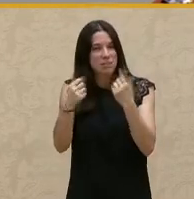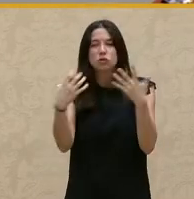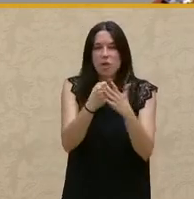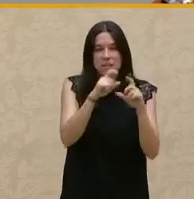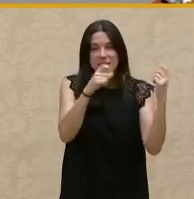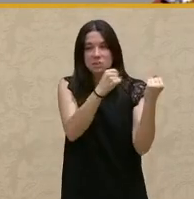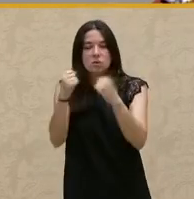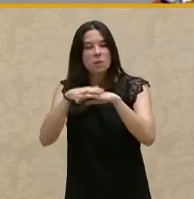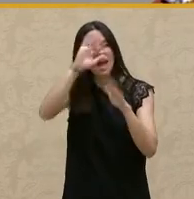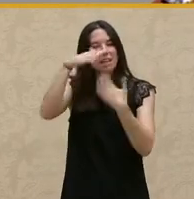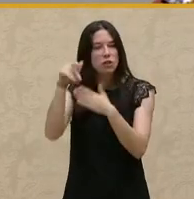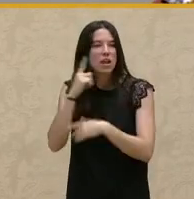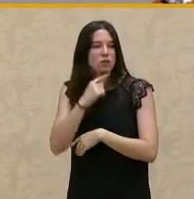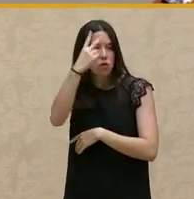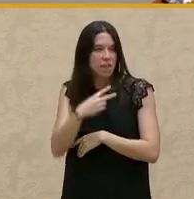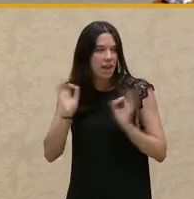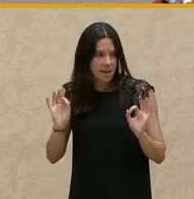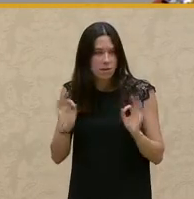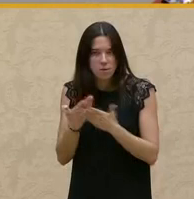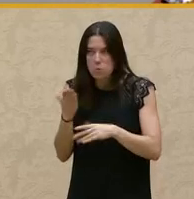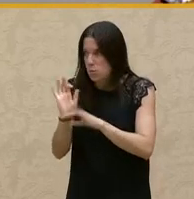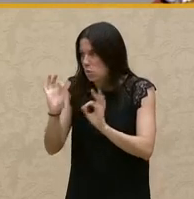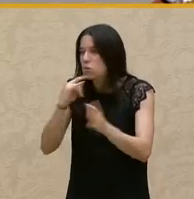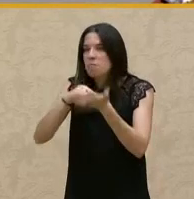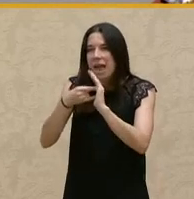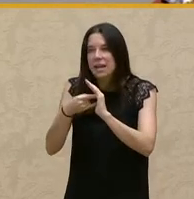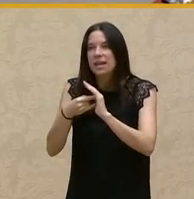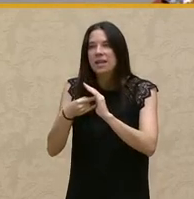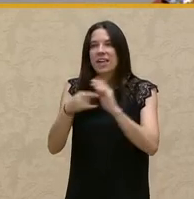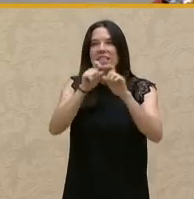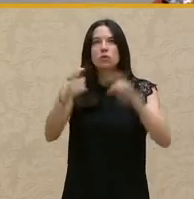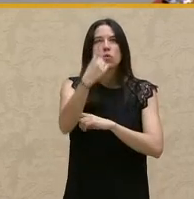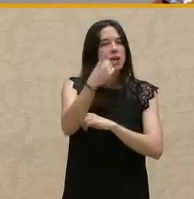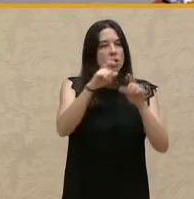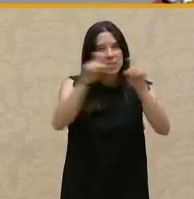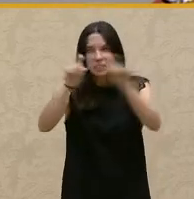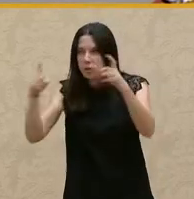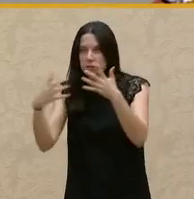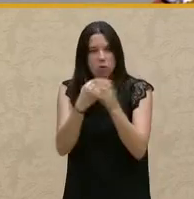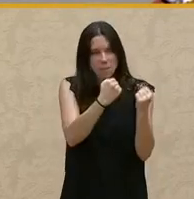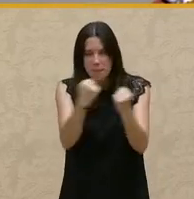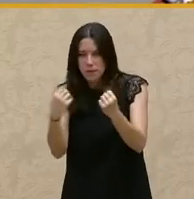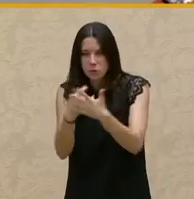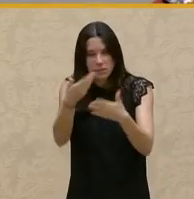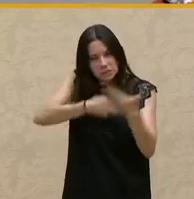sordoceguera. Un plan interinstitucional que debe ser capitaneado por las Administraciones Públicas